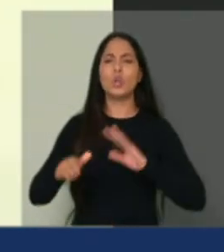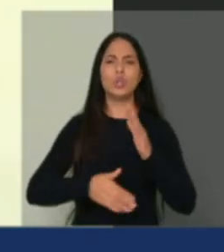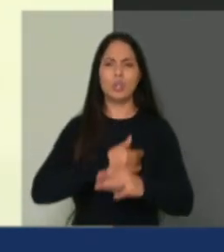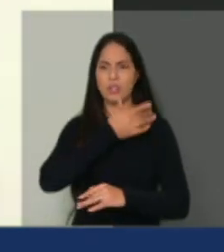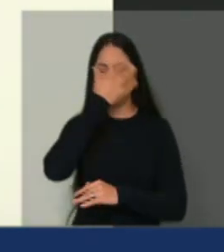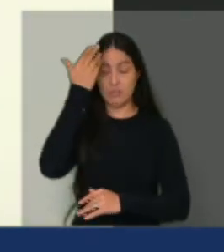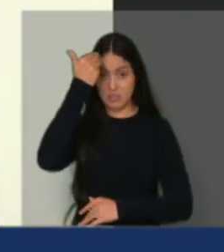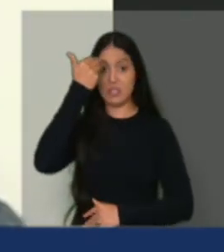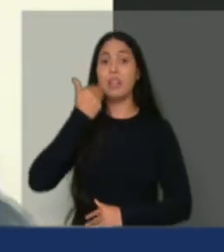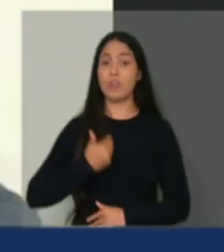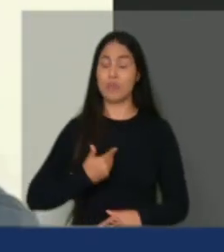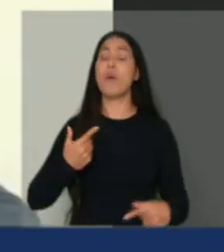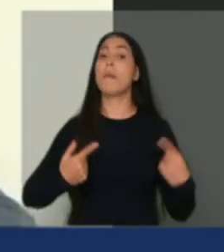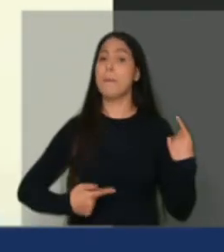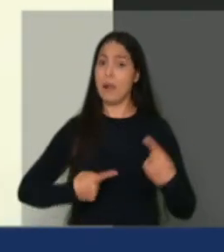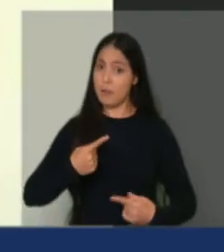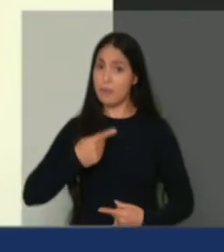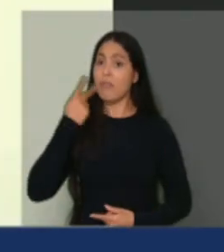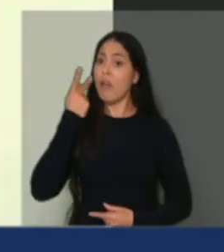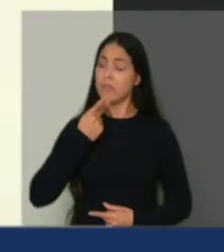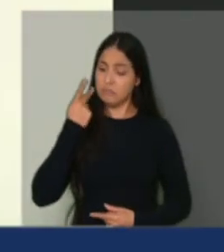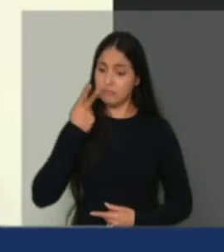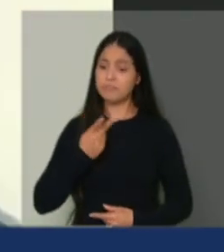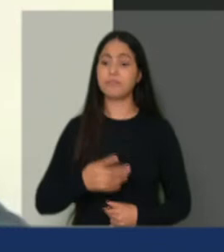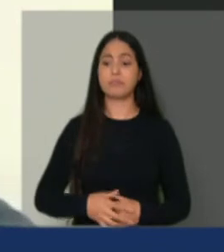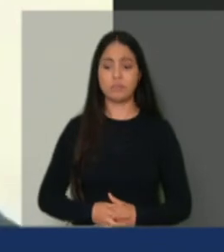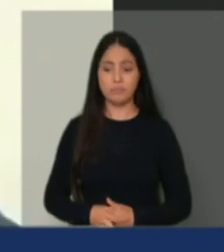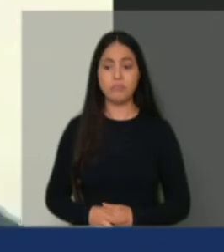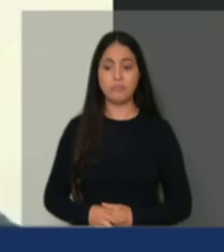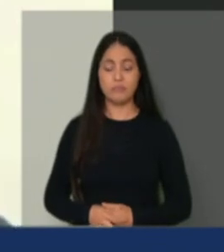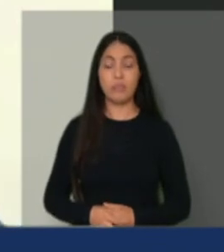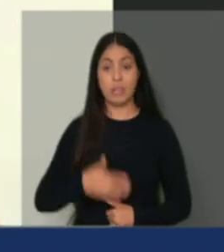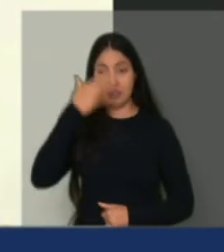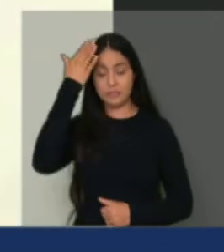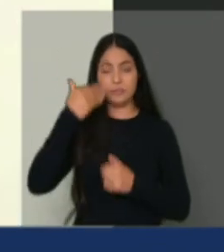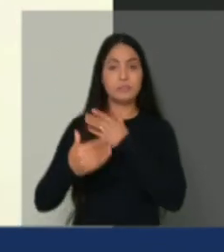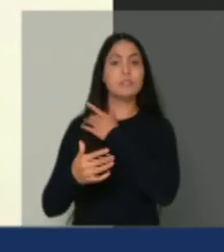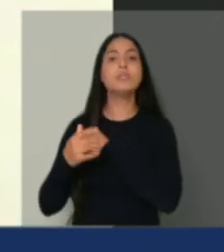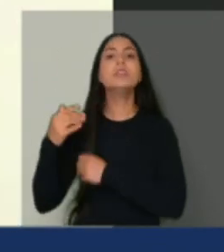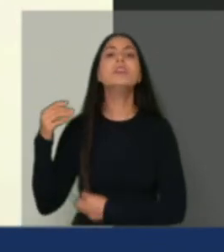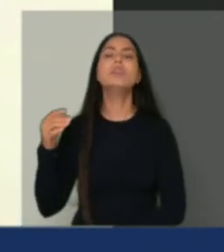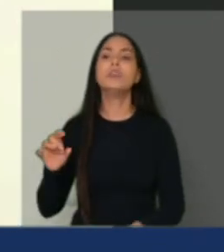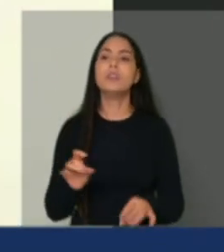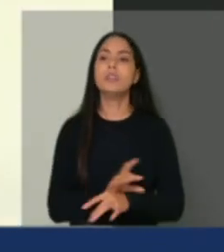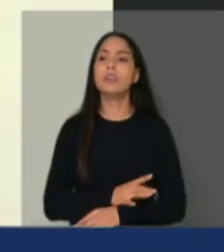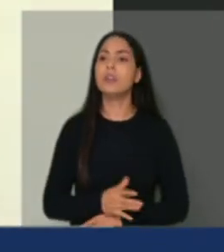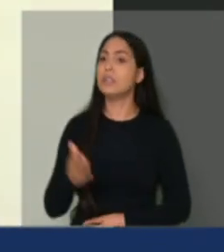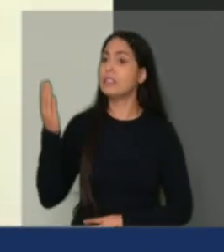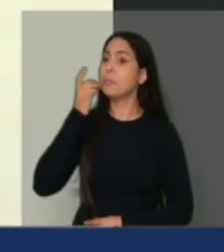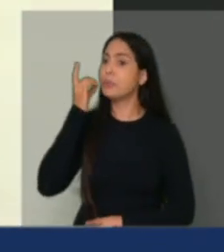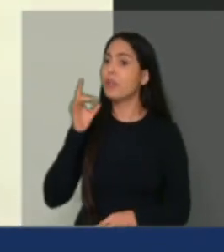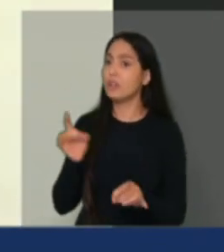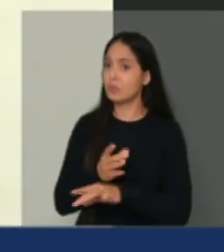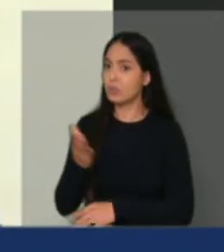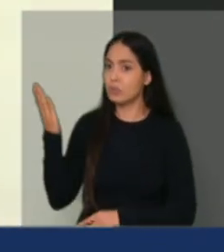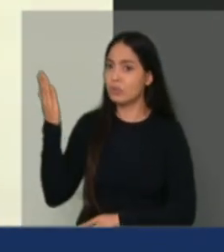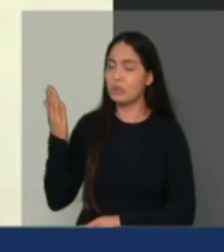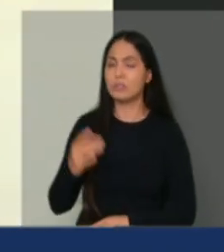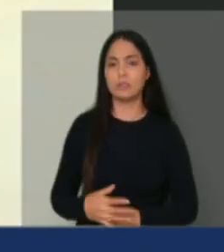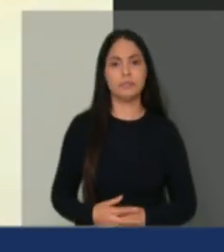AQUI CONCLUO, É UMA AÇÃO QUE TEM REPERCUSSÃO PARA O BRASIL INTEIRO, NA VIDA DE MILHÕES DE BRASILEIROS. [PRESIDENTE]: PARA CONCLUIR, SENHOR DEPUTADO.